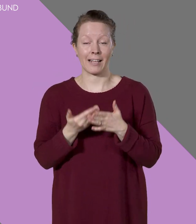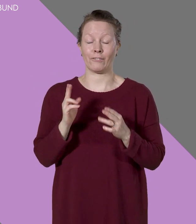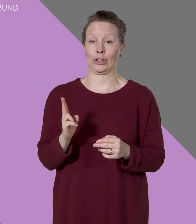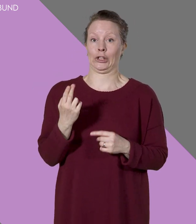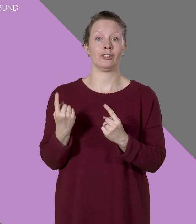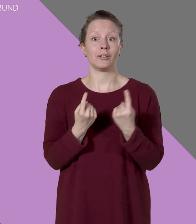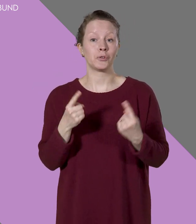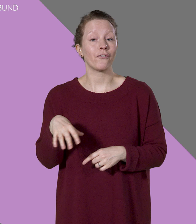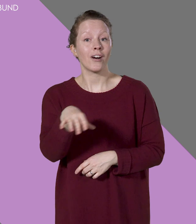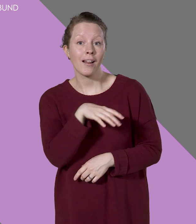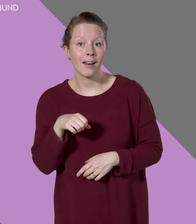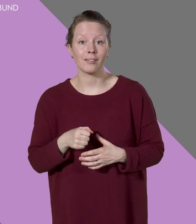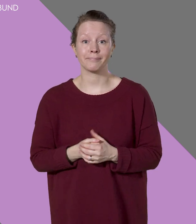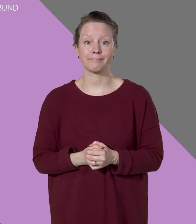och därför det här nytt för alla.